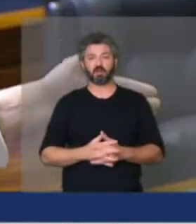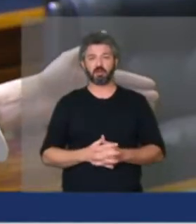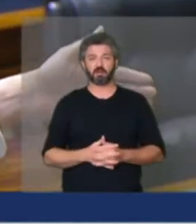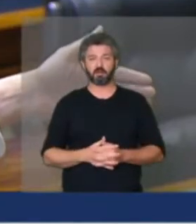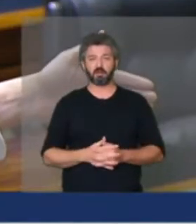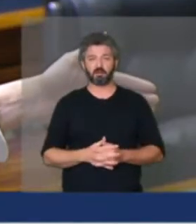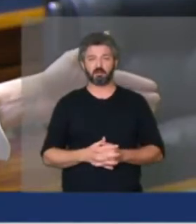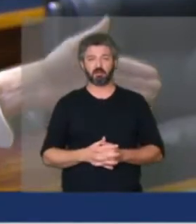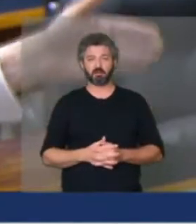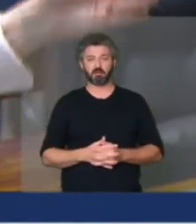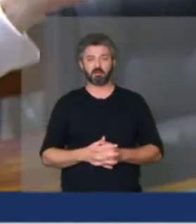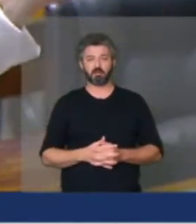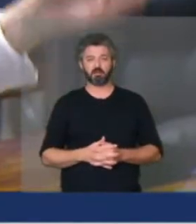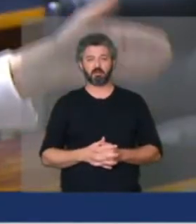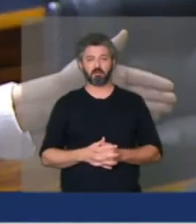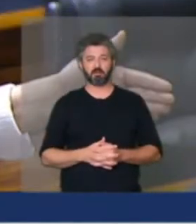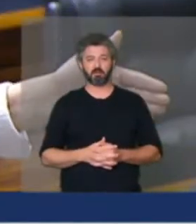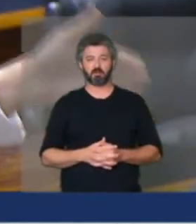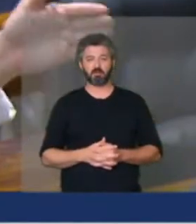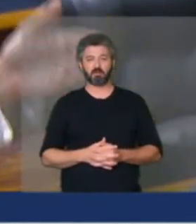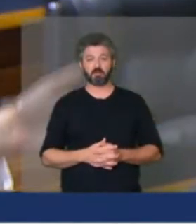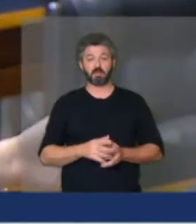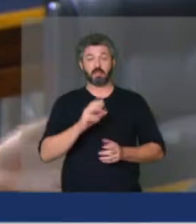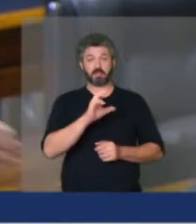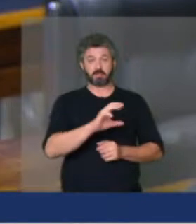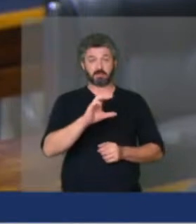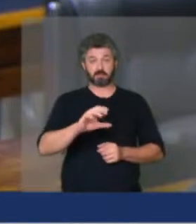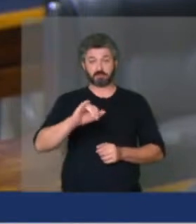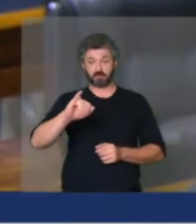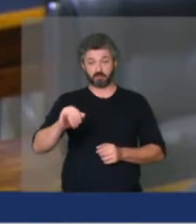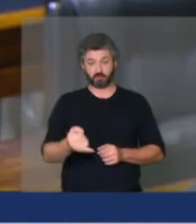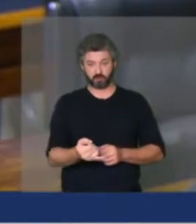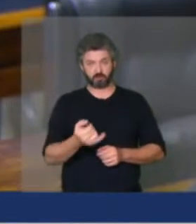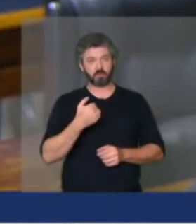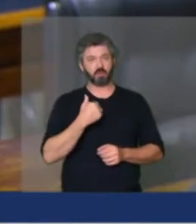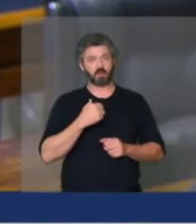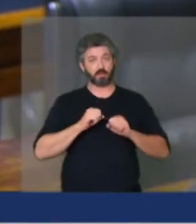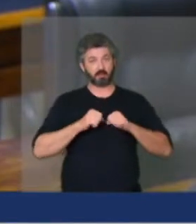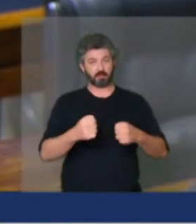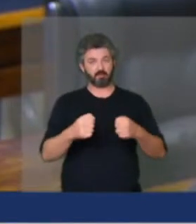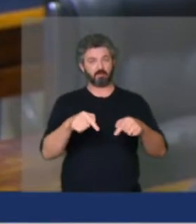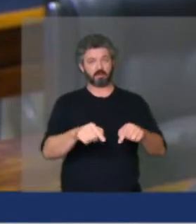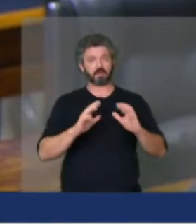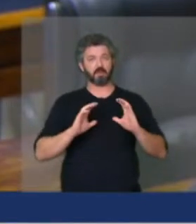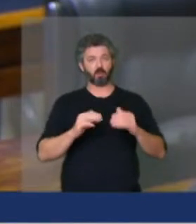AQUI ESSA COMISSÃO, A COMISSÃO DE CONSTITUIÇÃO E UM... A CCJ , SENHOR PRESIDENTE, EU QUERO DEFENDER JUSTIÇA, PARA ELA... ESTA MATÉRIA... NÃO É ... NÃO